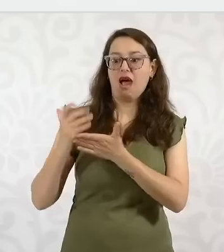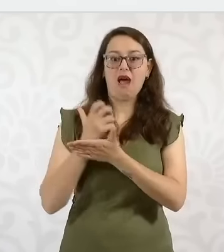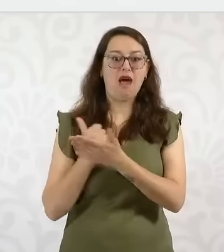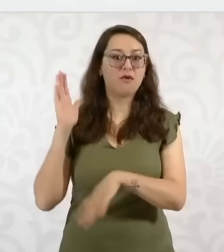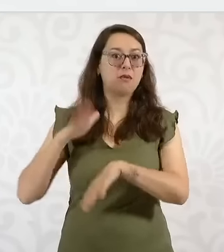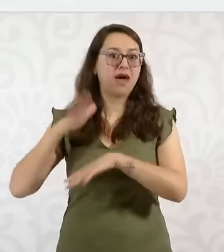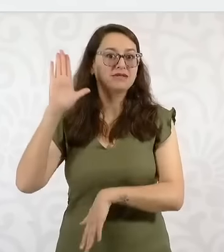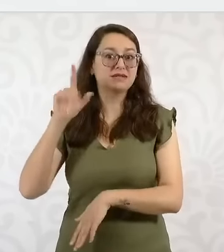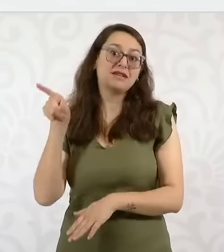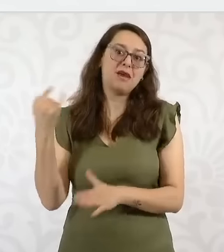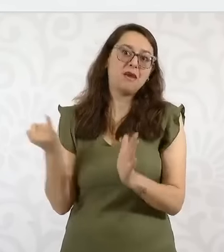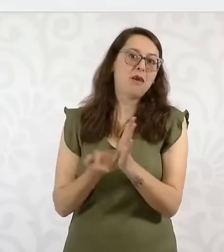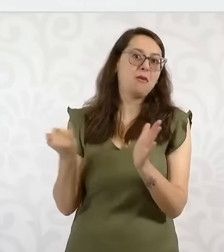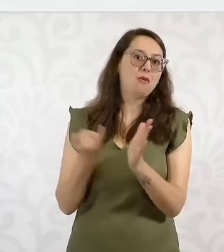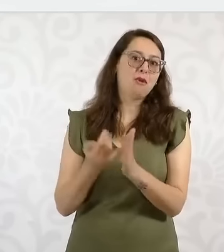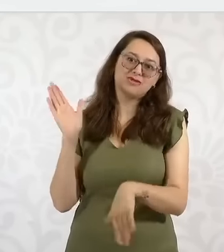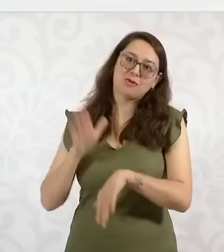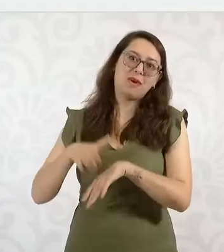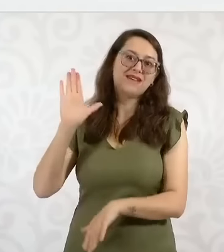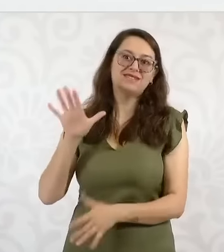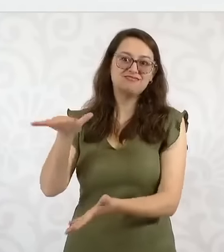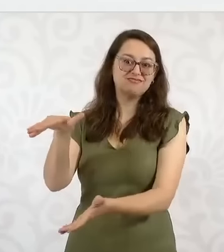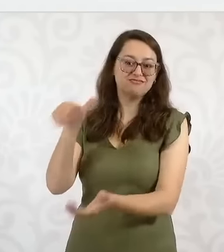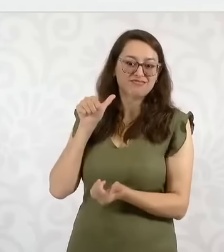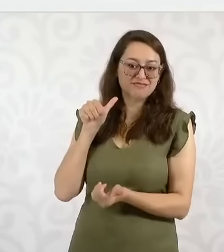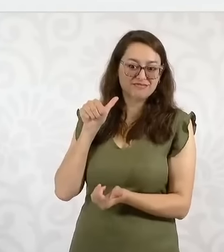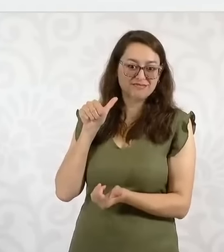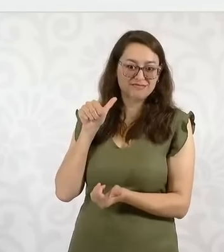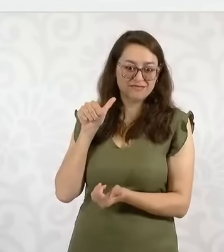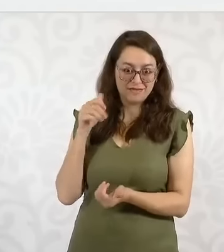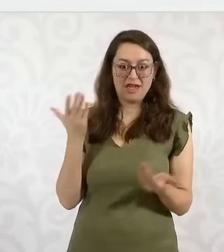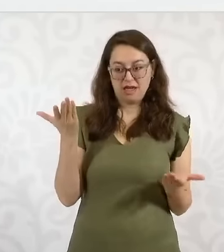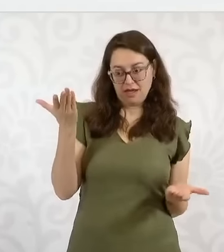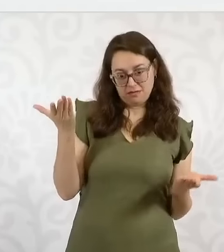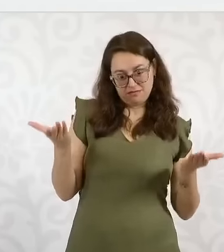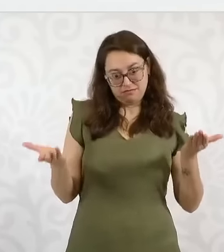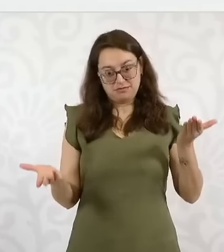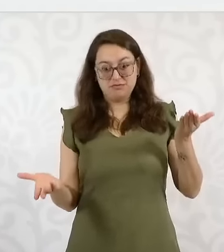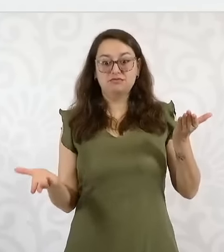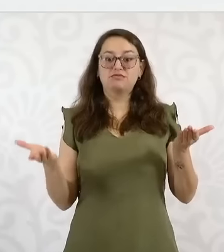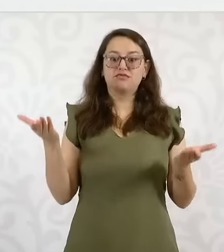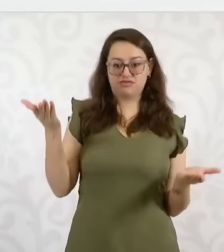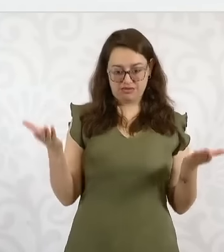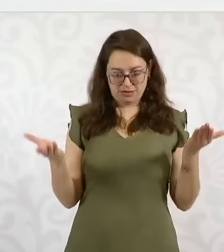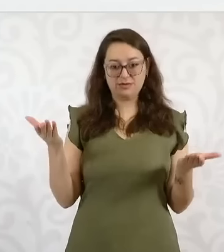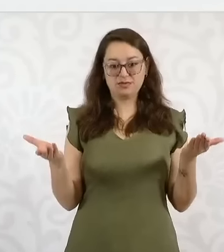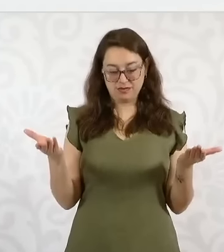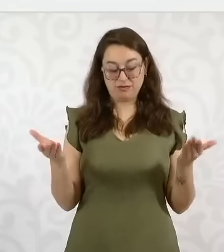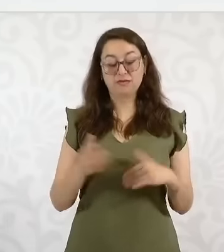que es el 30% de la producción. Entonces, eso representa un ingreso mayor y también de algo